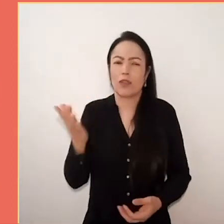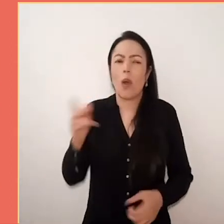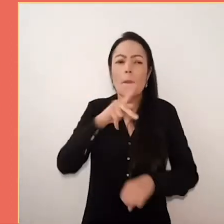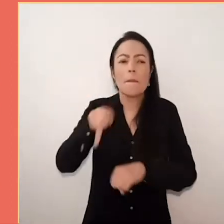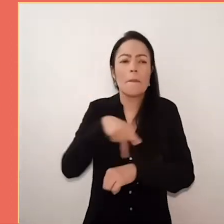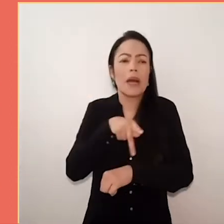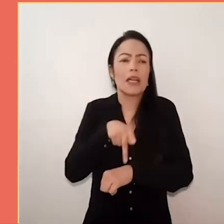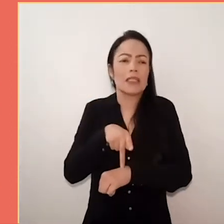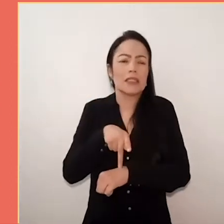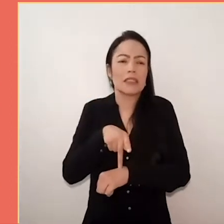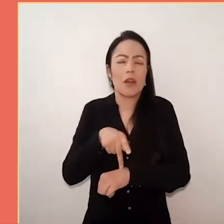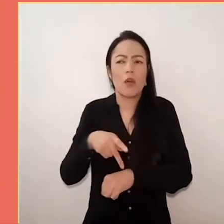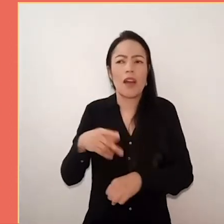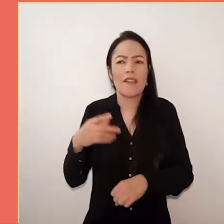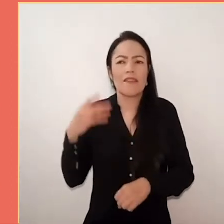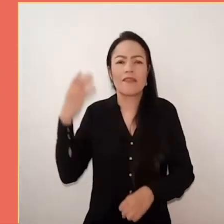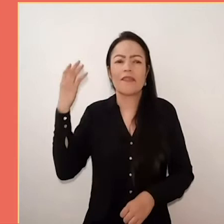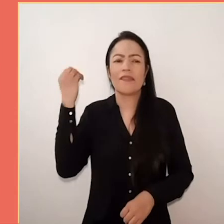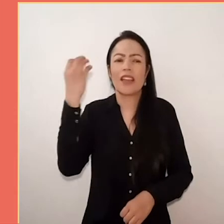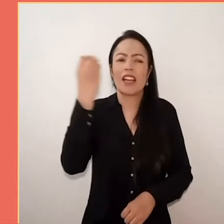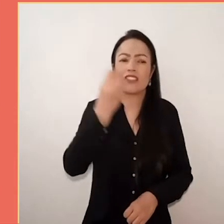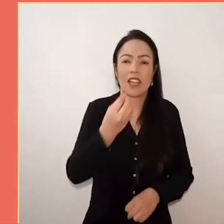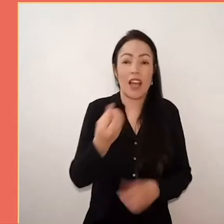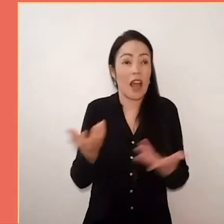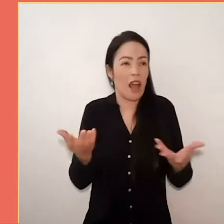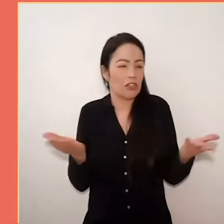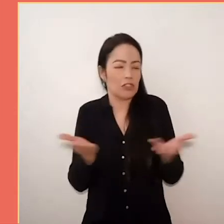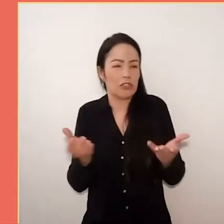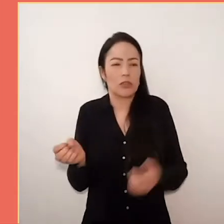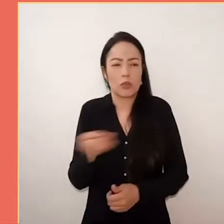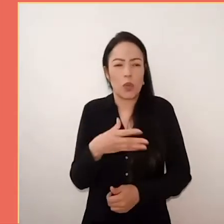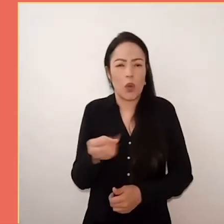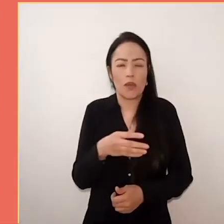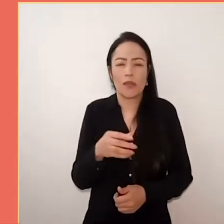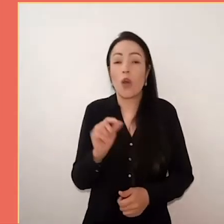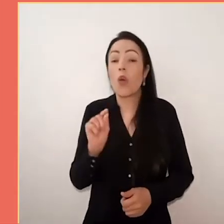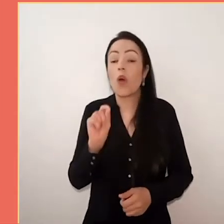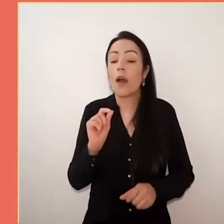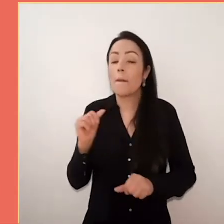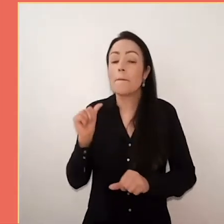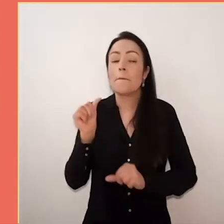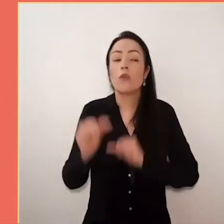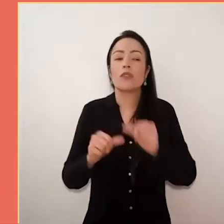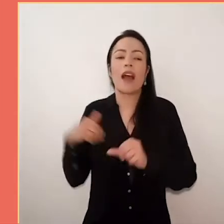viajar para modernidade do que mudar sua herança ancestral,